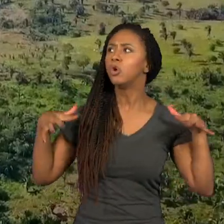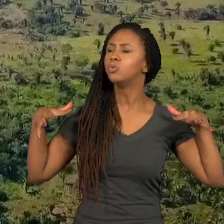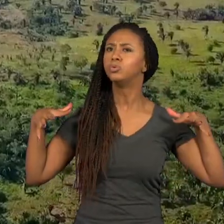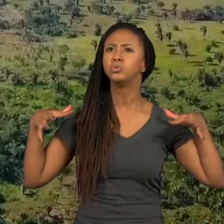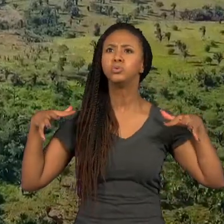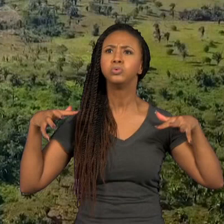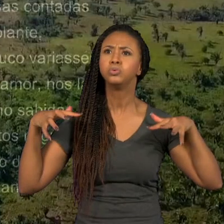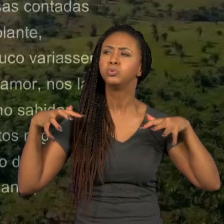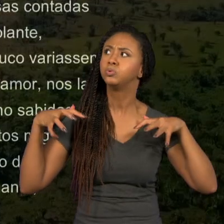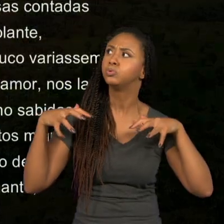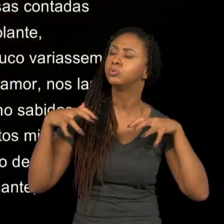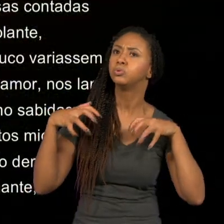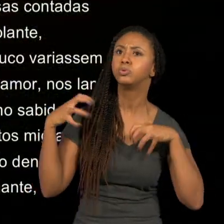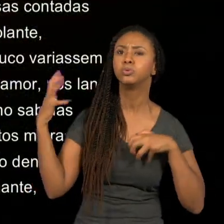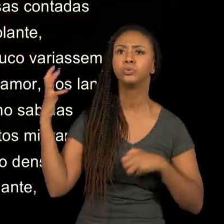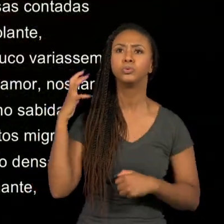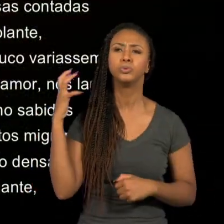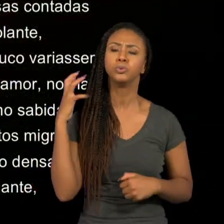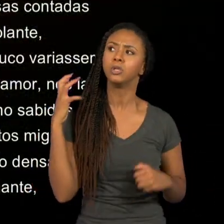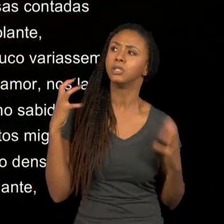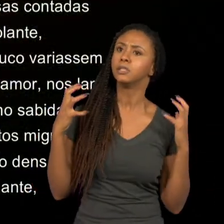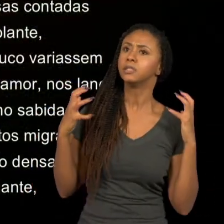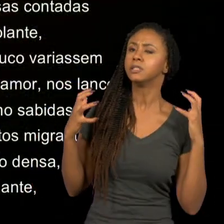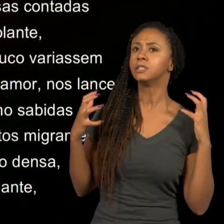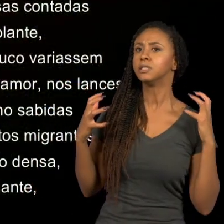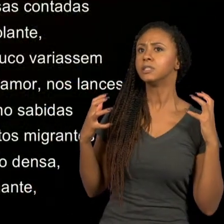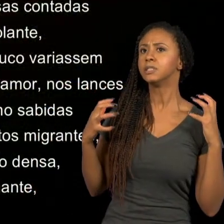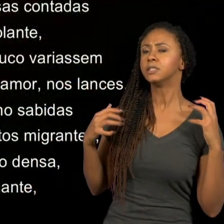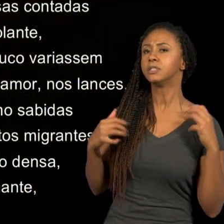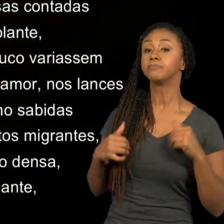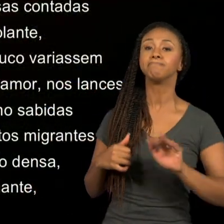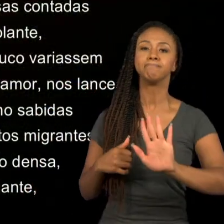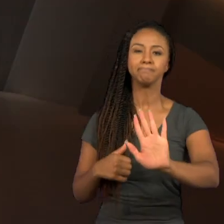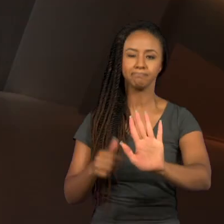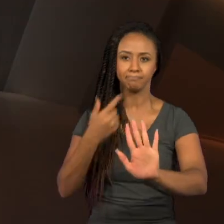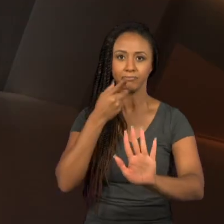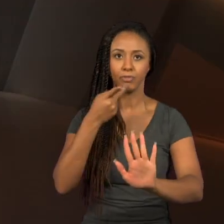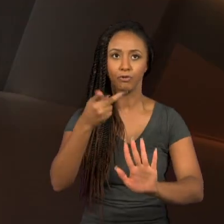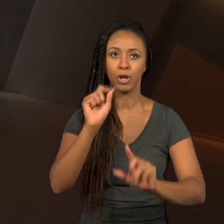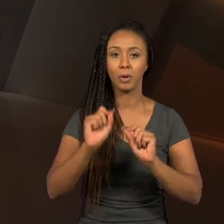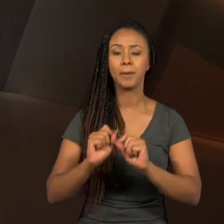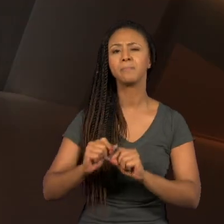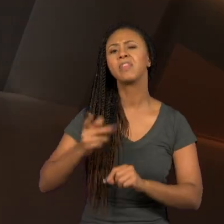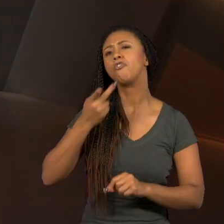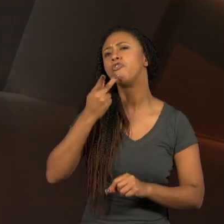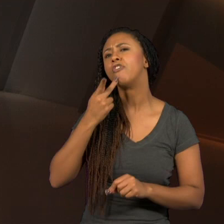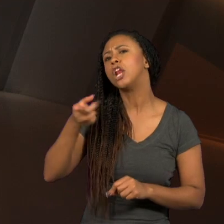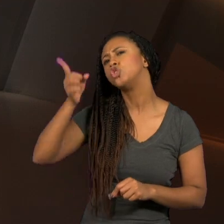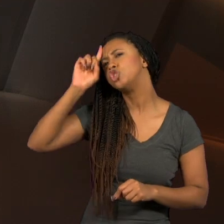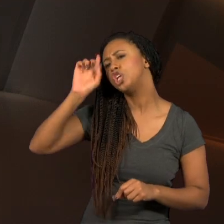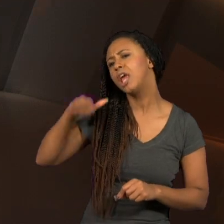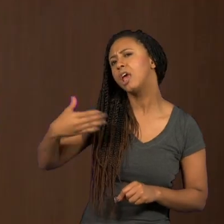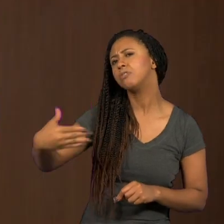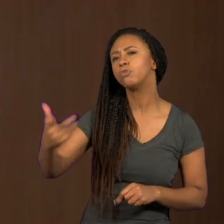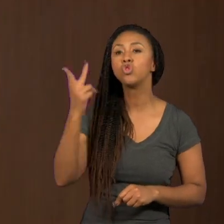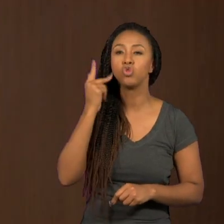ALARMANTE..." ANTES DE MUDAR DE TELA, EU QUERO COMENTAR AQUI COM VOCÊS "NO DIA A DIA DO ENGENHO", NO DIA A DIA DO TRABALHO NO ENGENHO DE